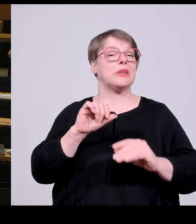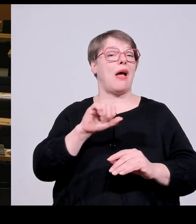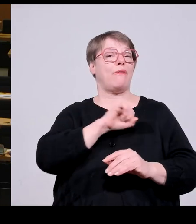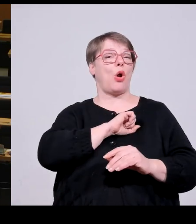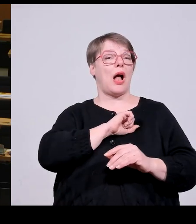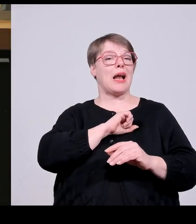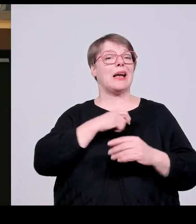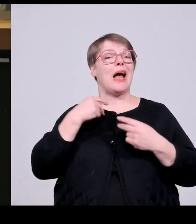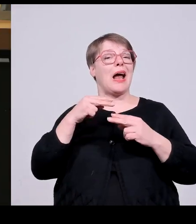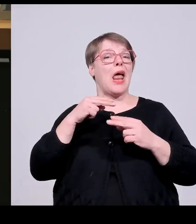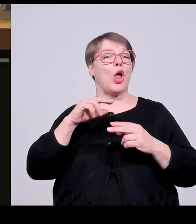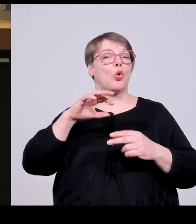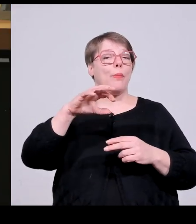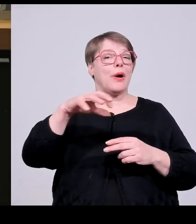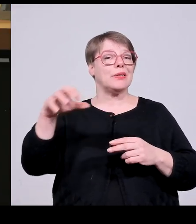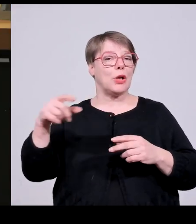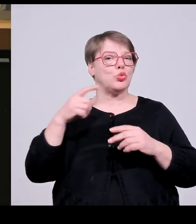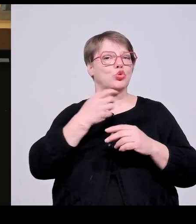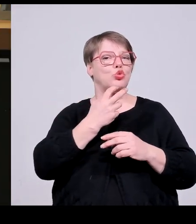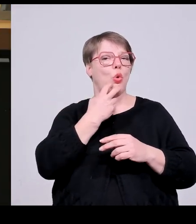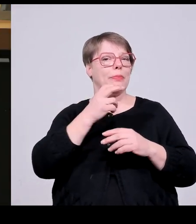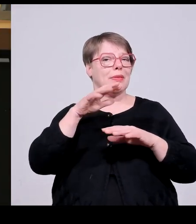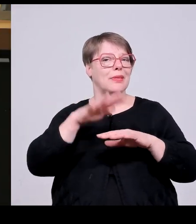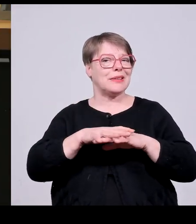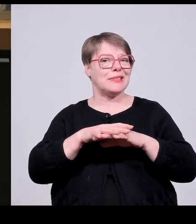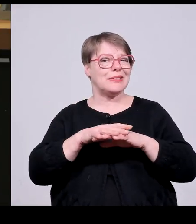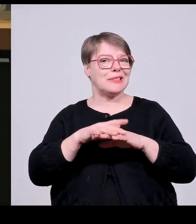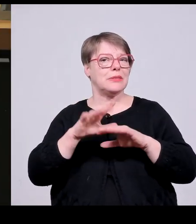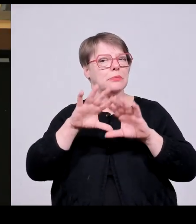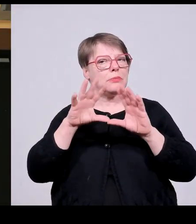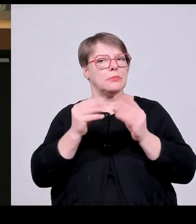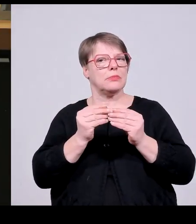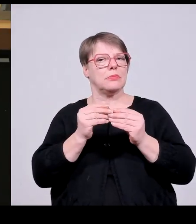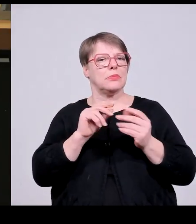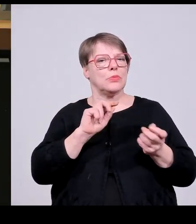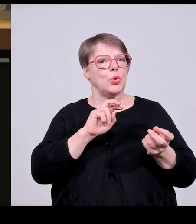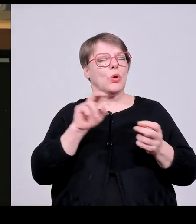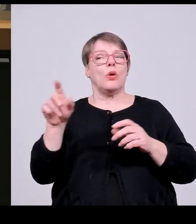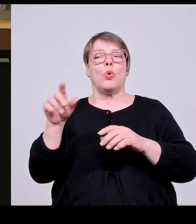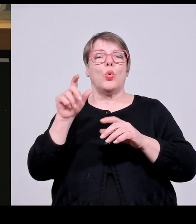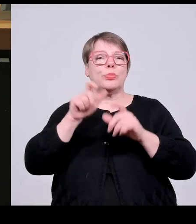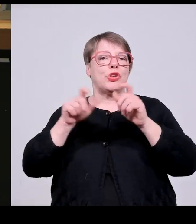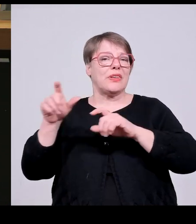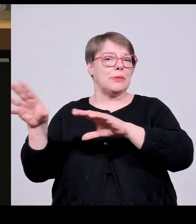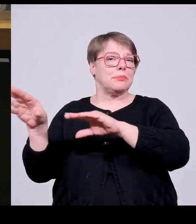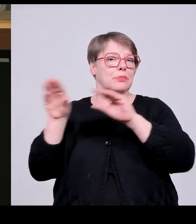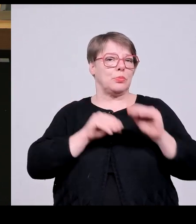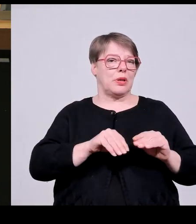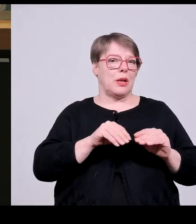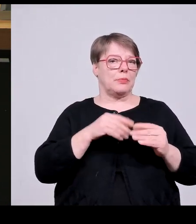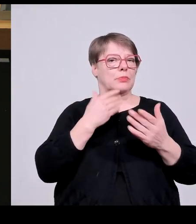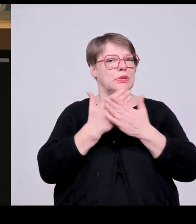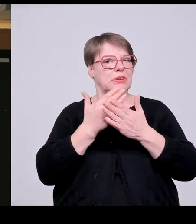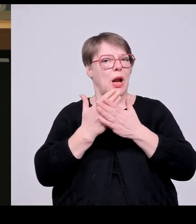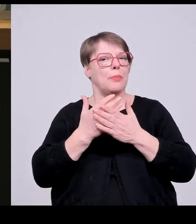Wir brauchen auch ihre Erfahrung wiederum. Das wurde zu Recht gesagt, das wissen das KnowHow der Leut. Das ist die wichtigste Voraussetzung nicht nur für